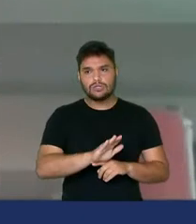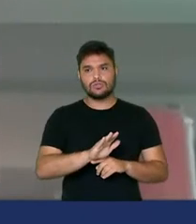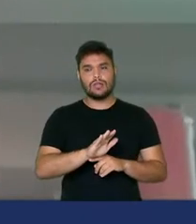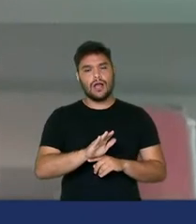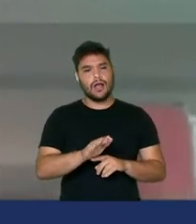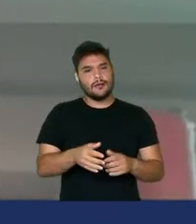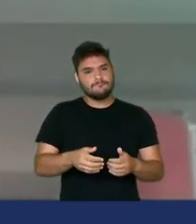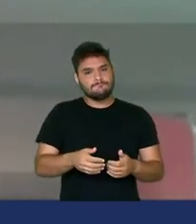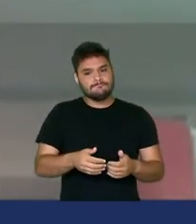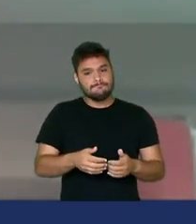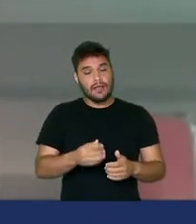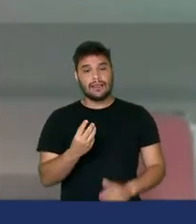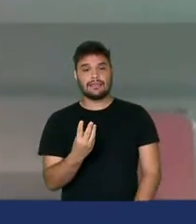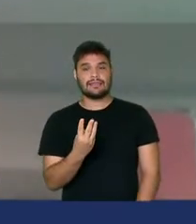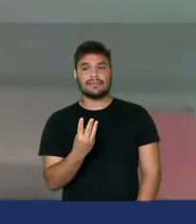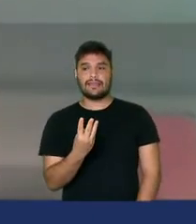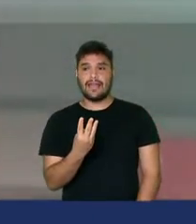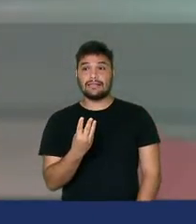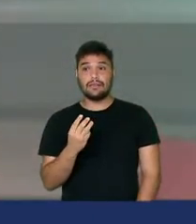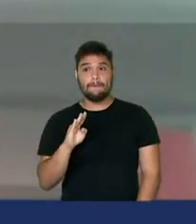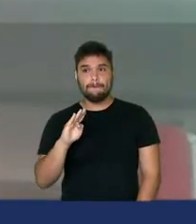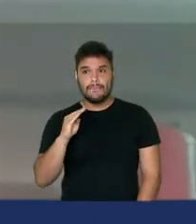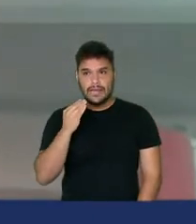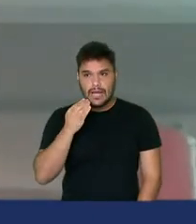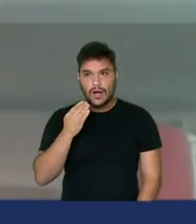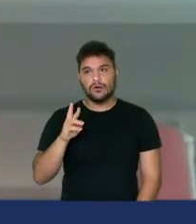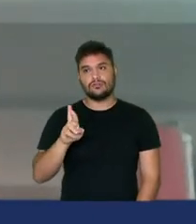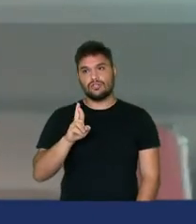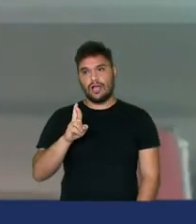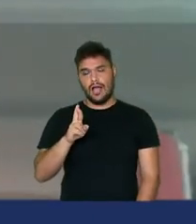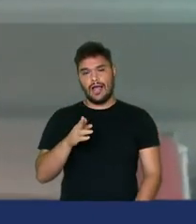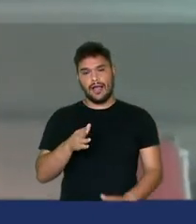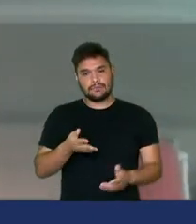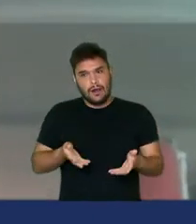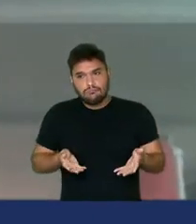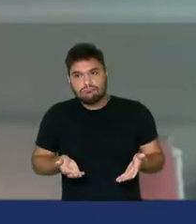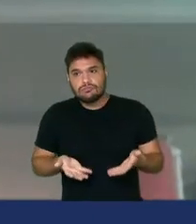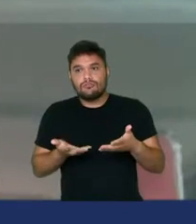GUSTAVO QUE VAI AÍ TRAZER BENEFÍCIO A MAIS DE 3 BILHÕES DE REAIS PARA MOVIMENTAR A CULTURA NO NOSSO